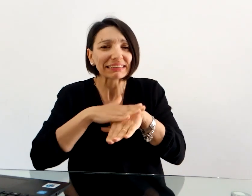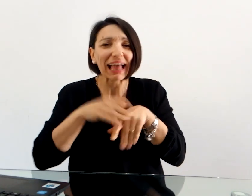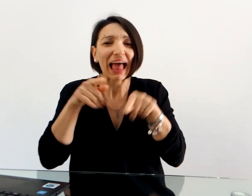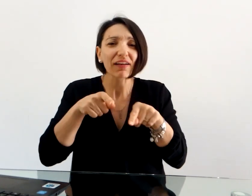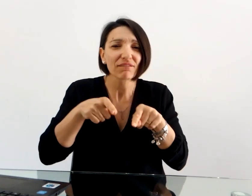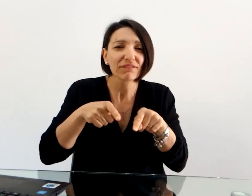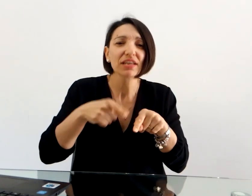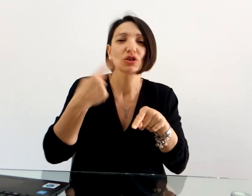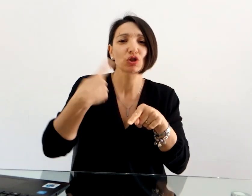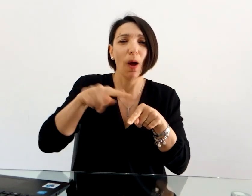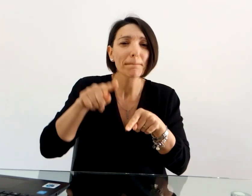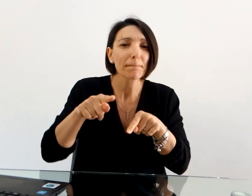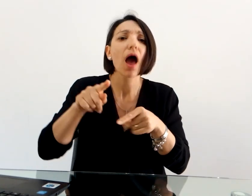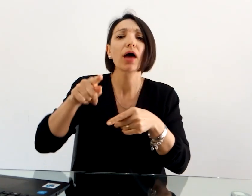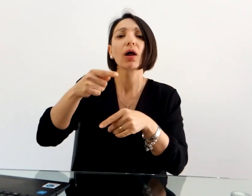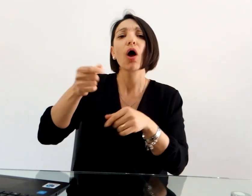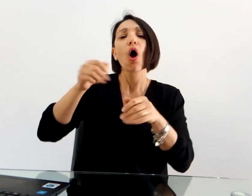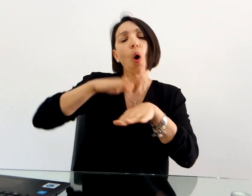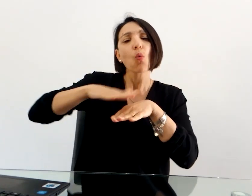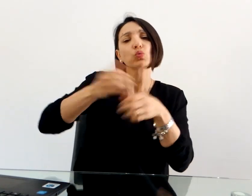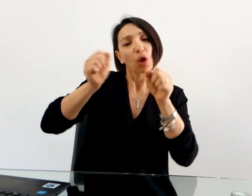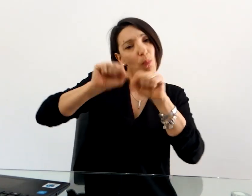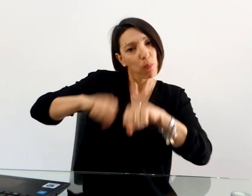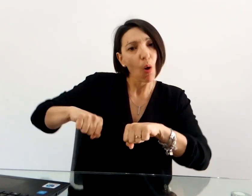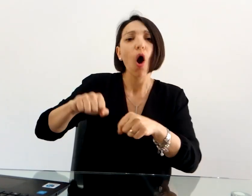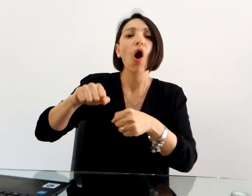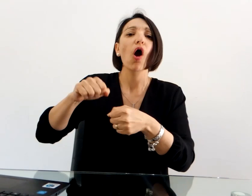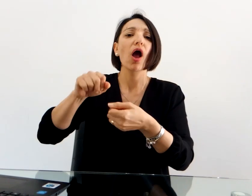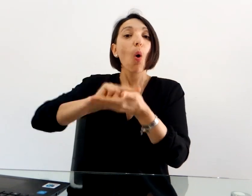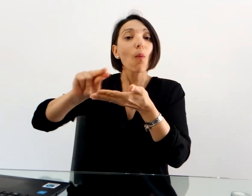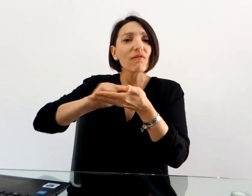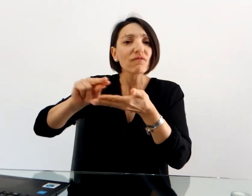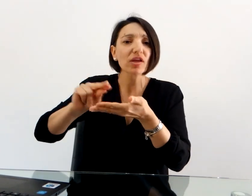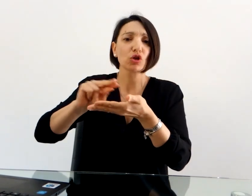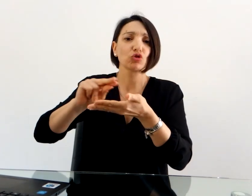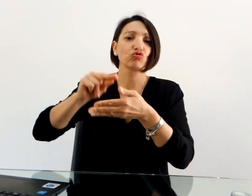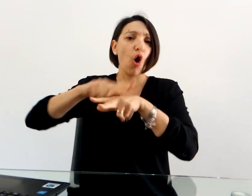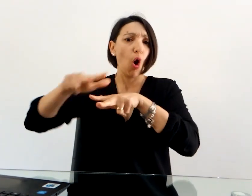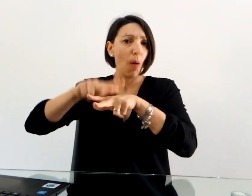Puoi trovare il servizio in qualsiasi ufficio comunale